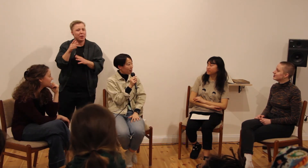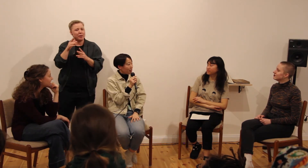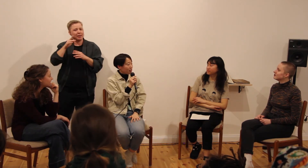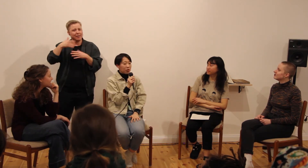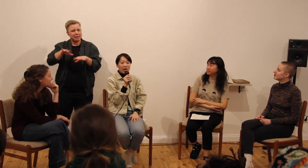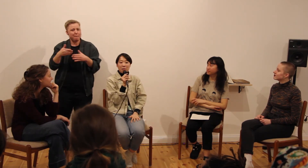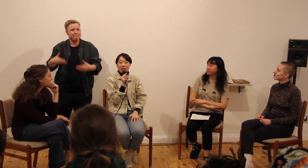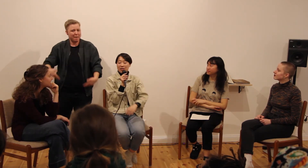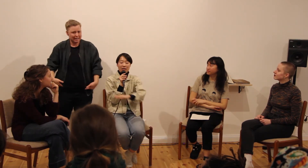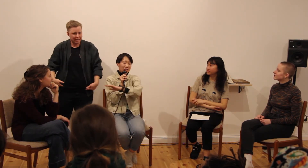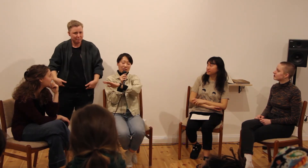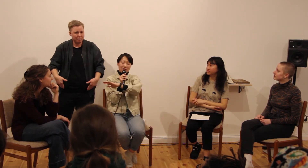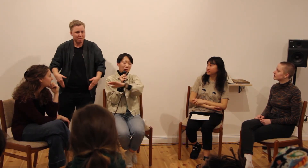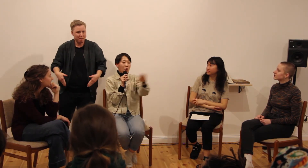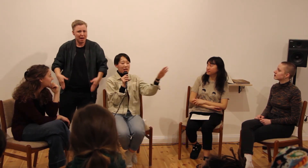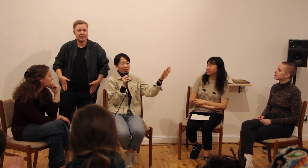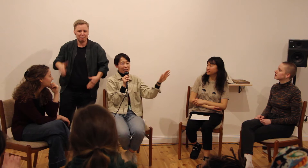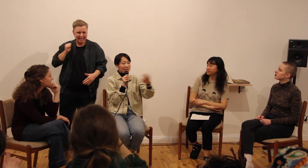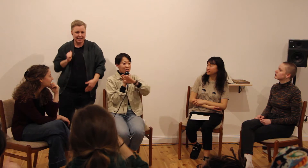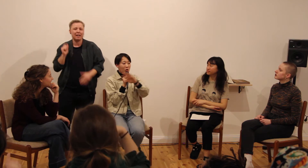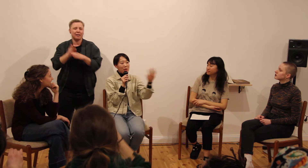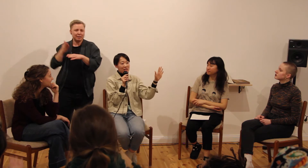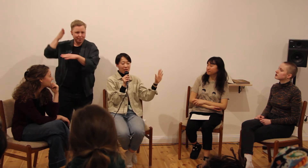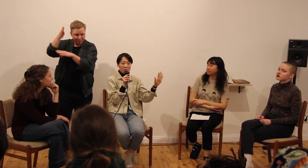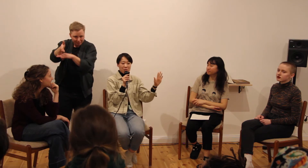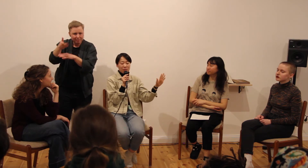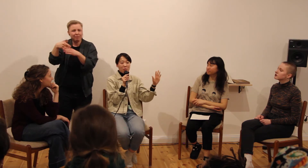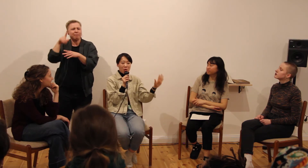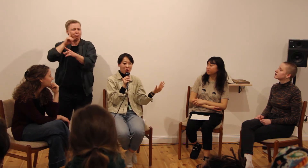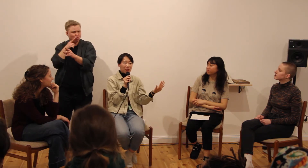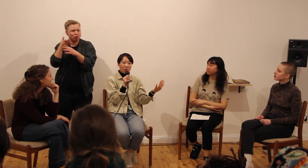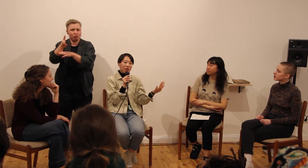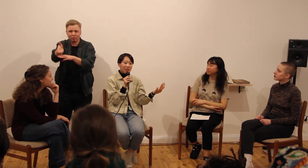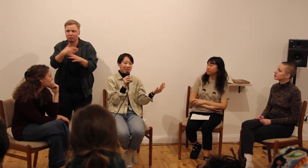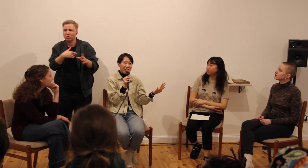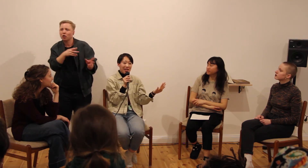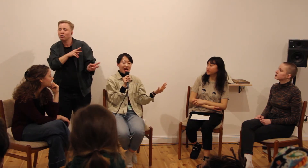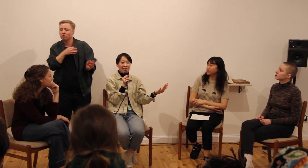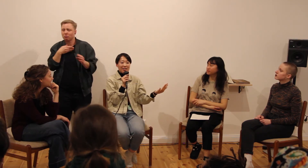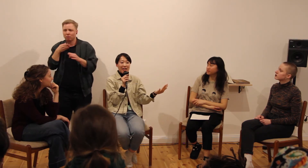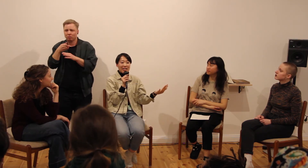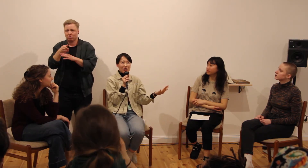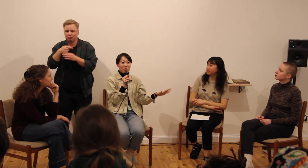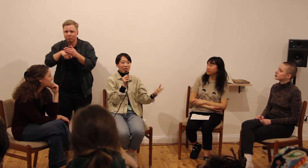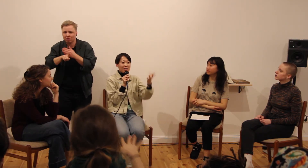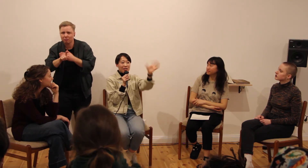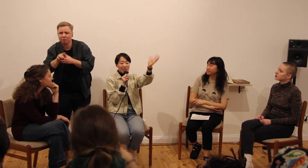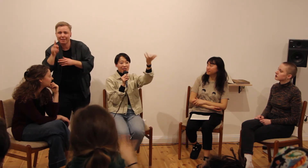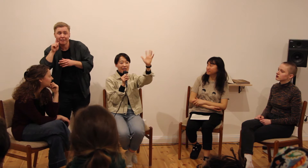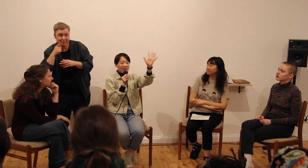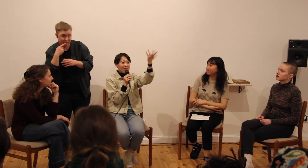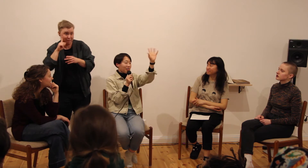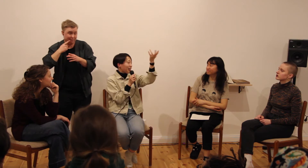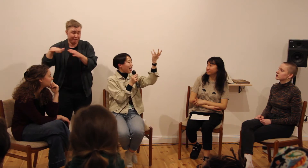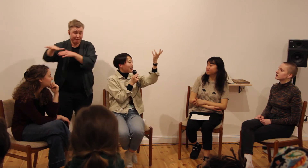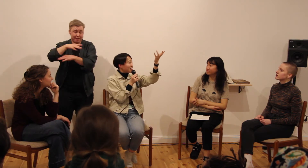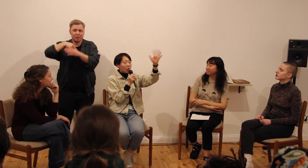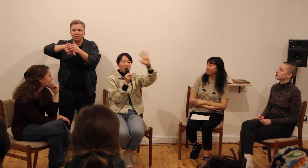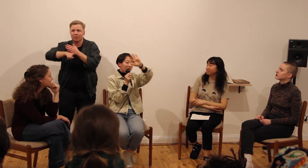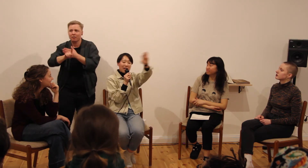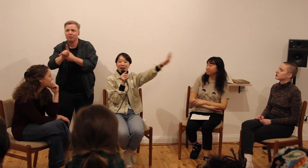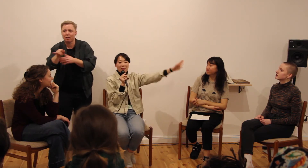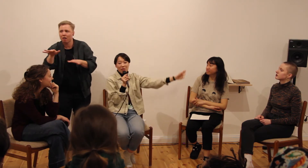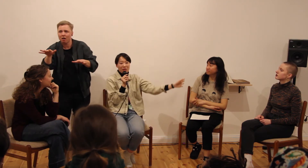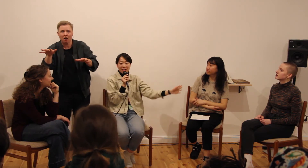Da traf ich so viele Leute von überall her und dort sah ich auch überall "glittering hands".